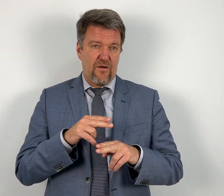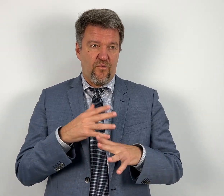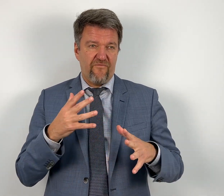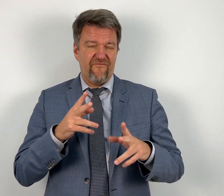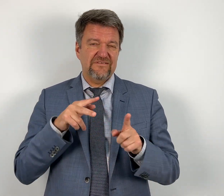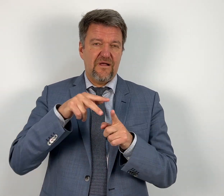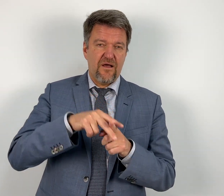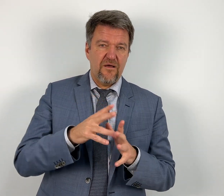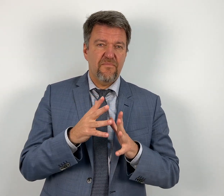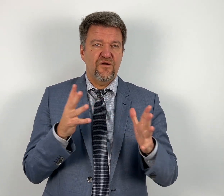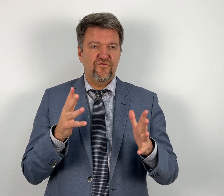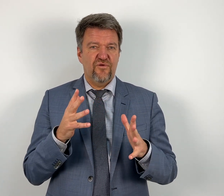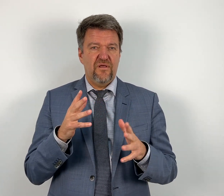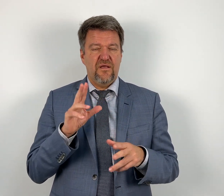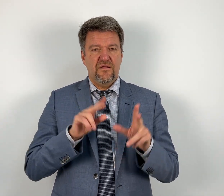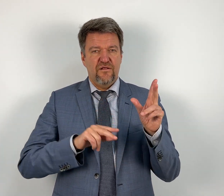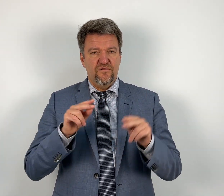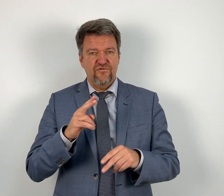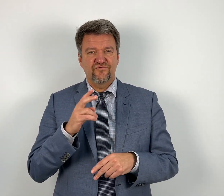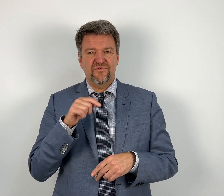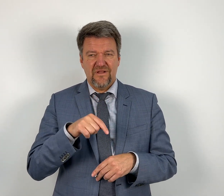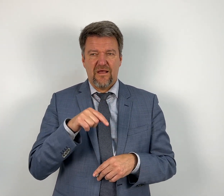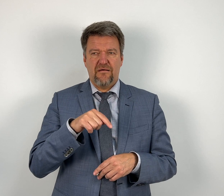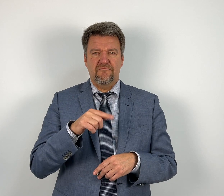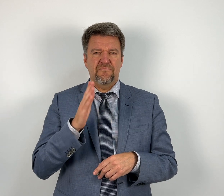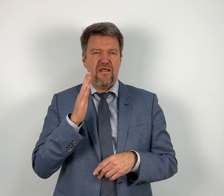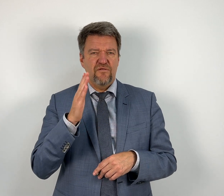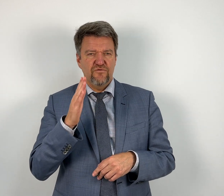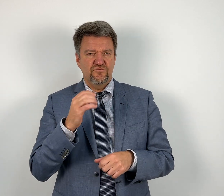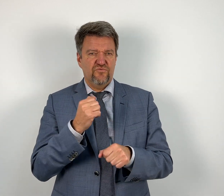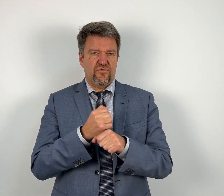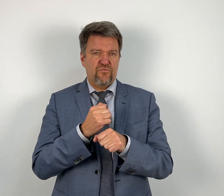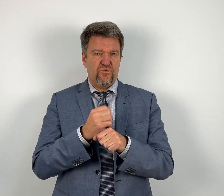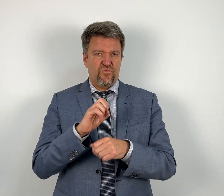Это возлагает большие надежды на дальнейшую работу с УМЦ